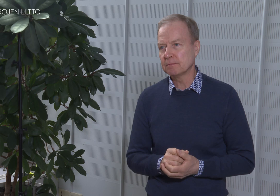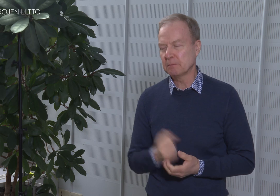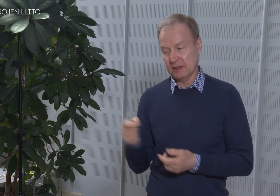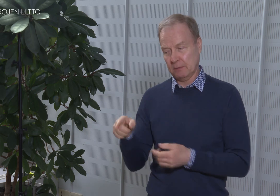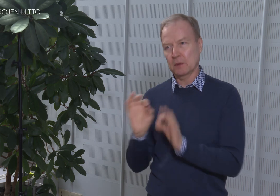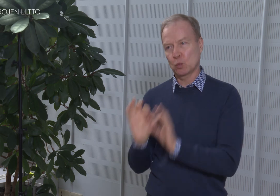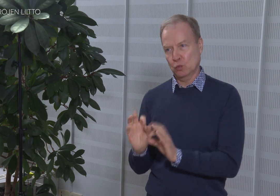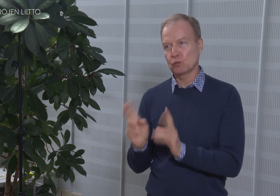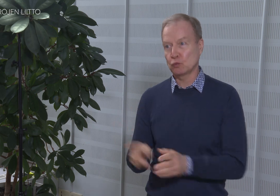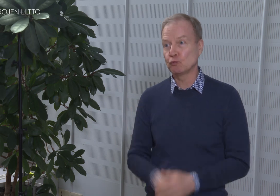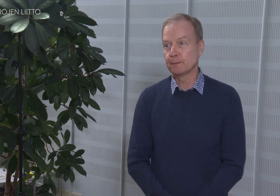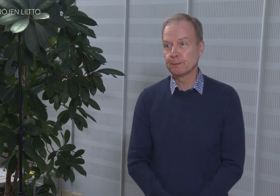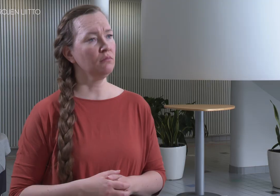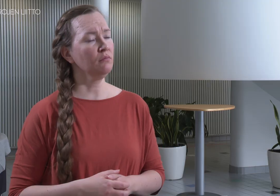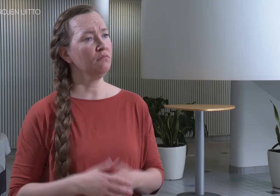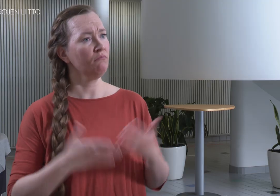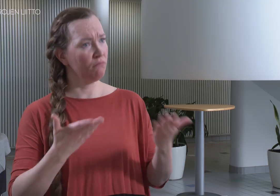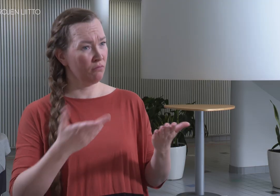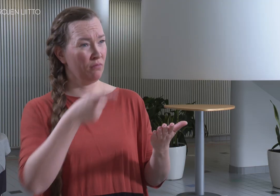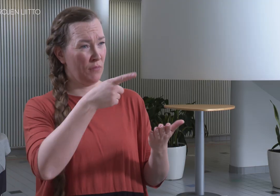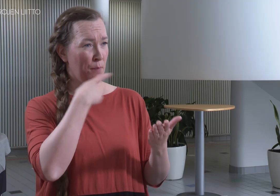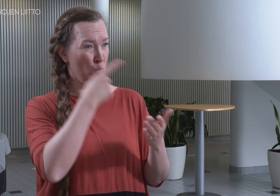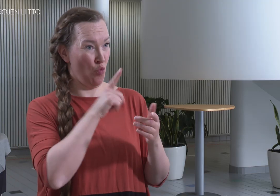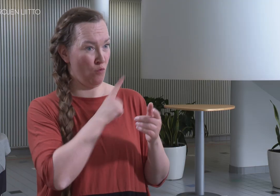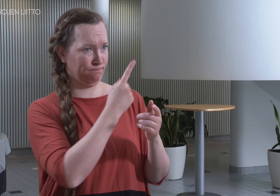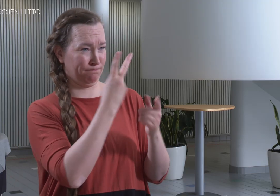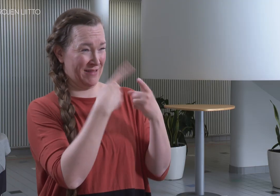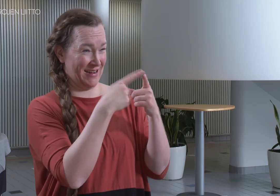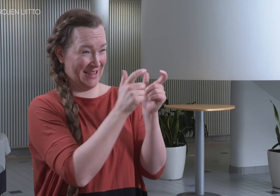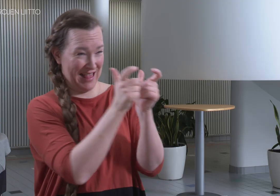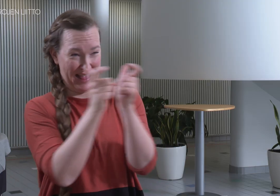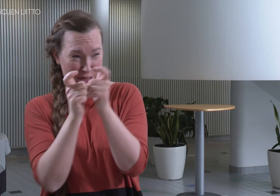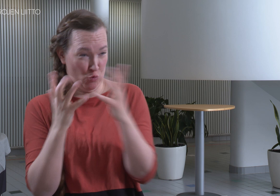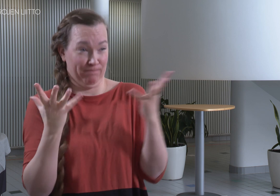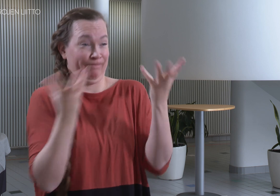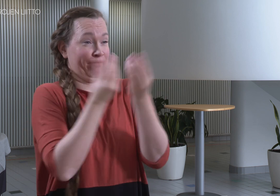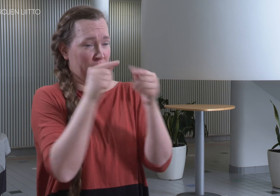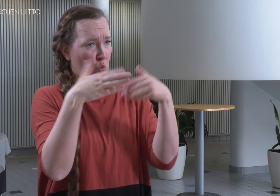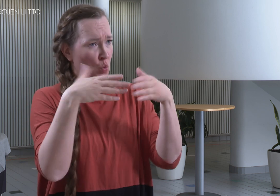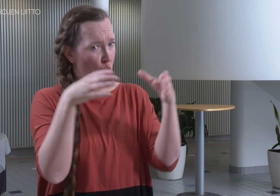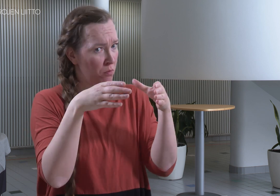Tästä tulee myös huolehtia. Sanoit, että työryhmässä on mukana edustusta eri järjestöistä.